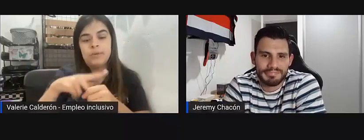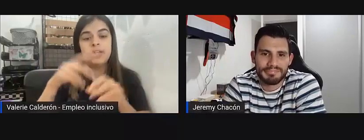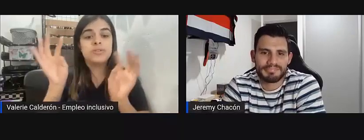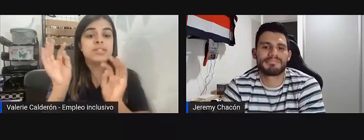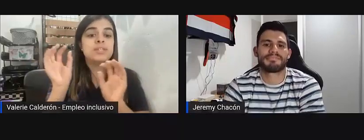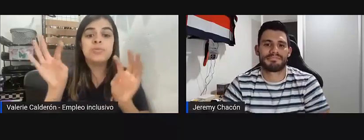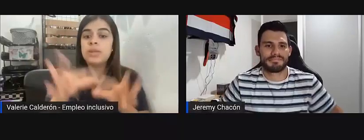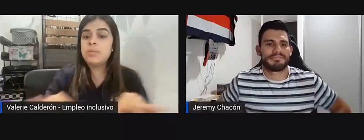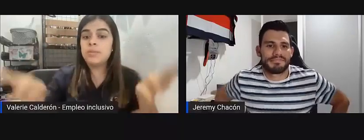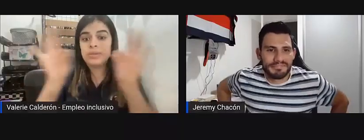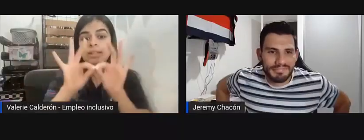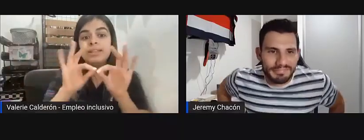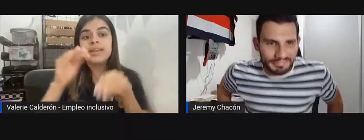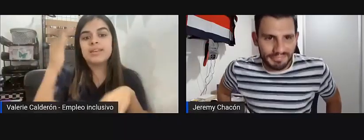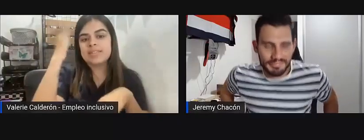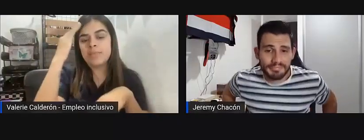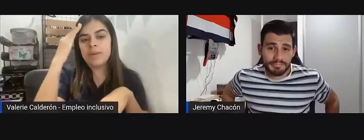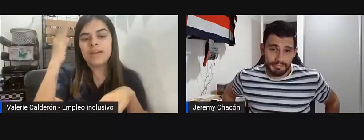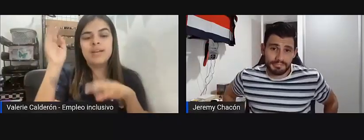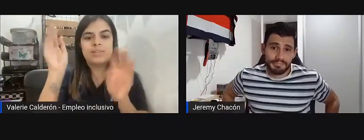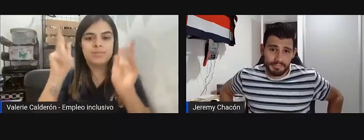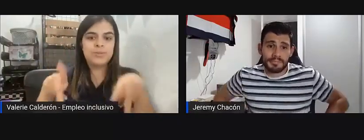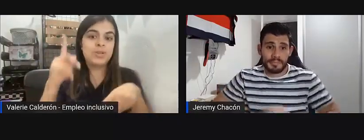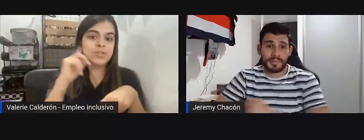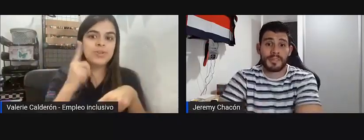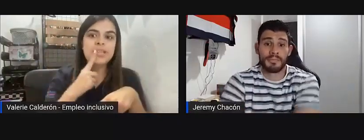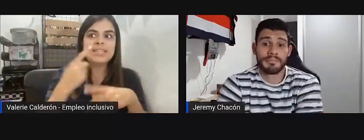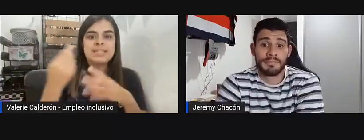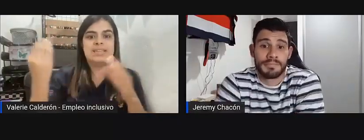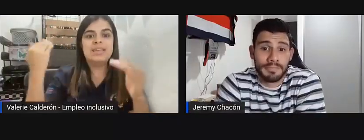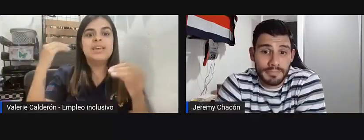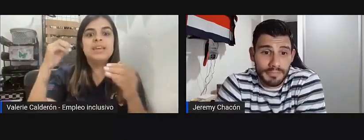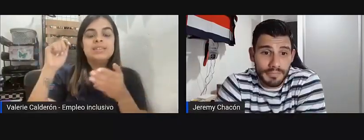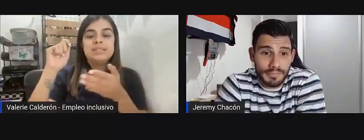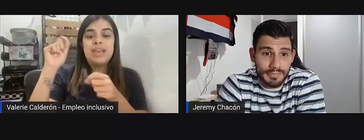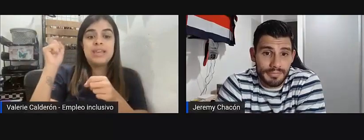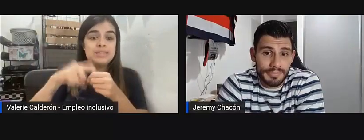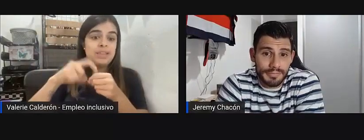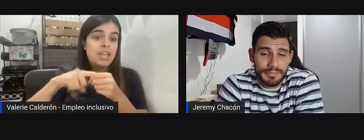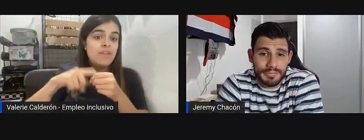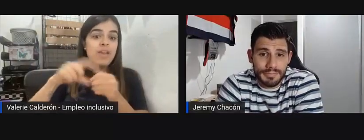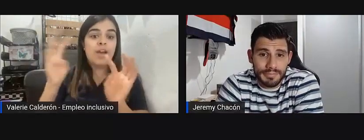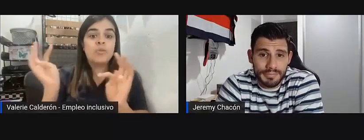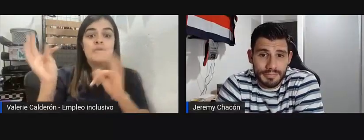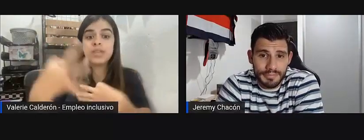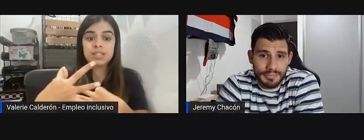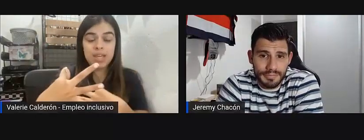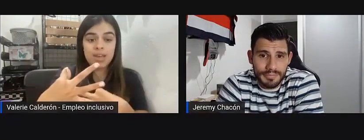verdad Entonces es súper importante que sepan las personas sordas que si se inscriben a un taller